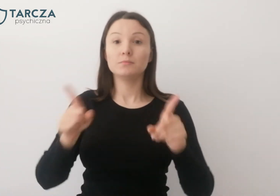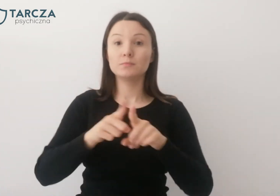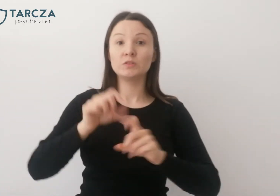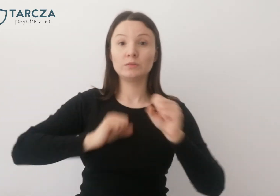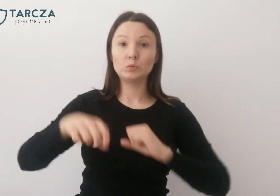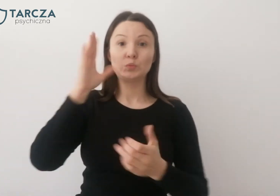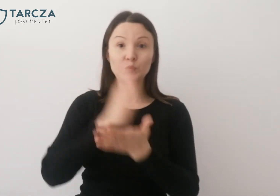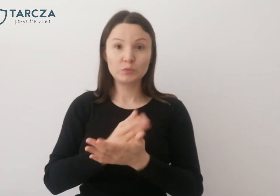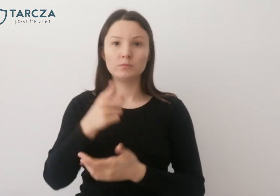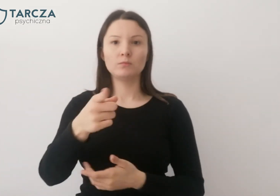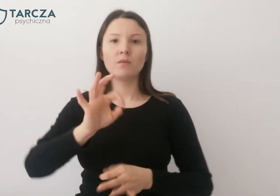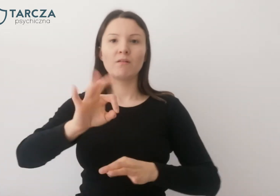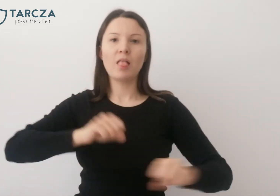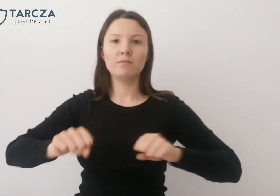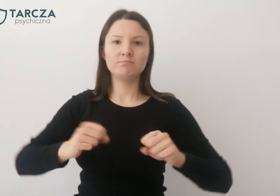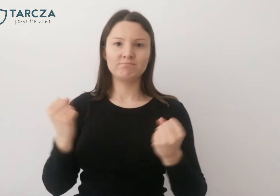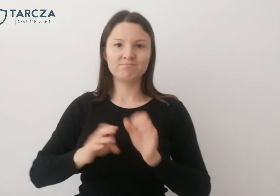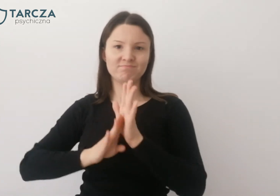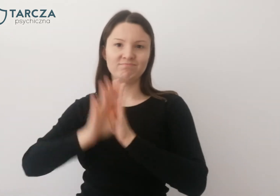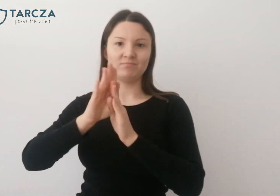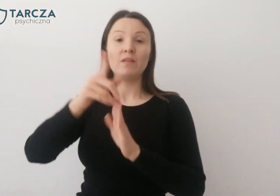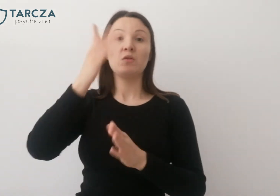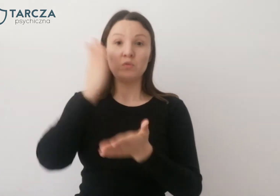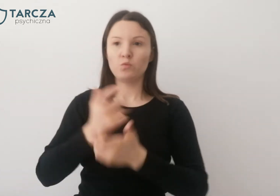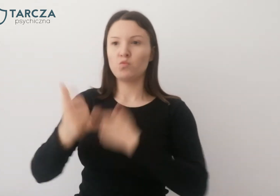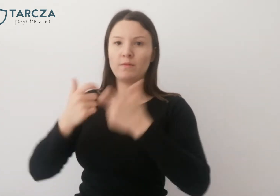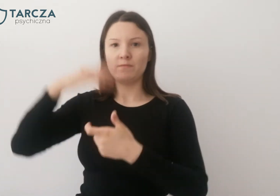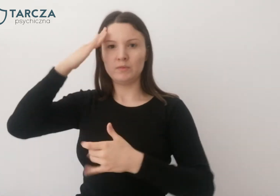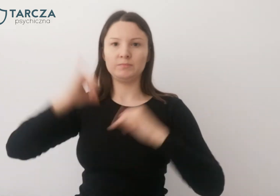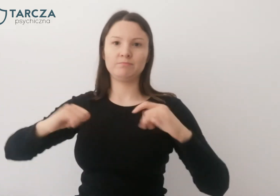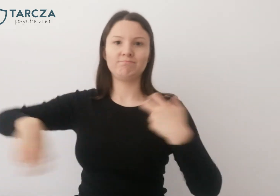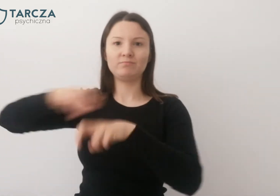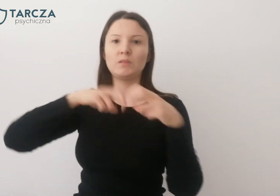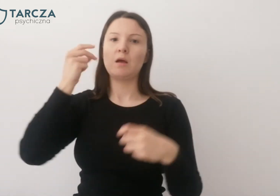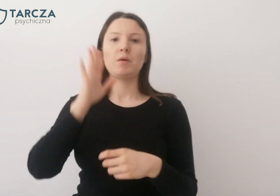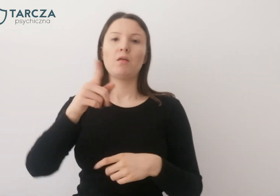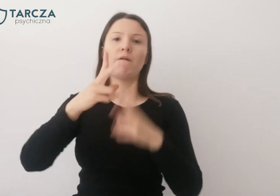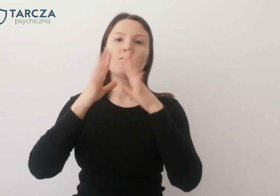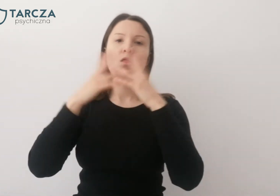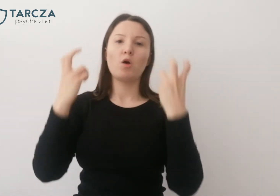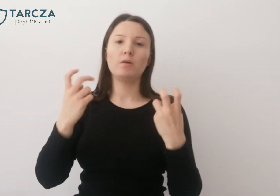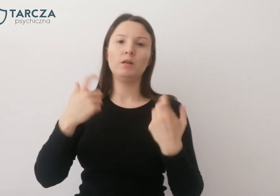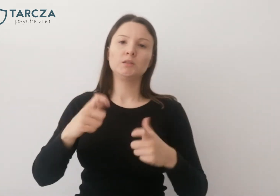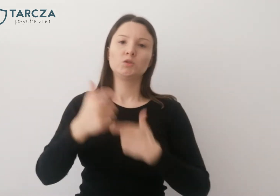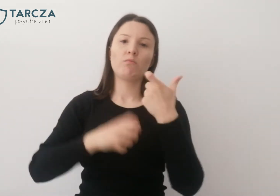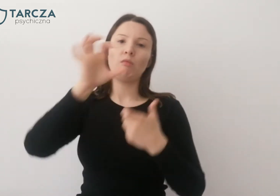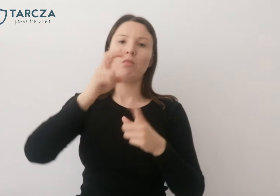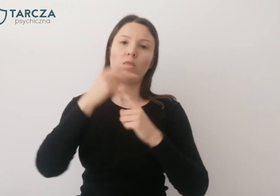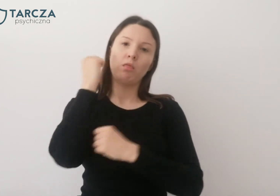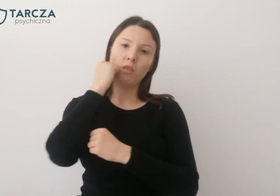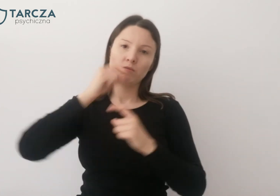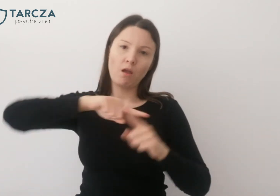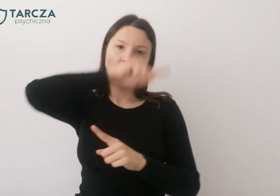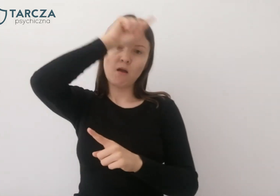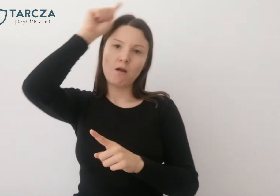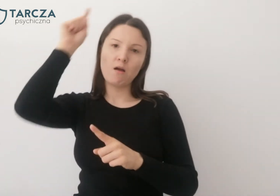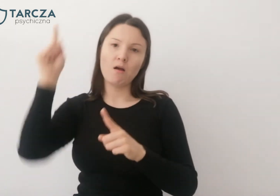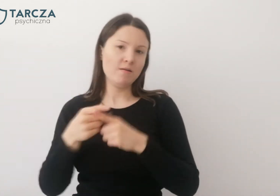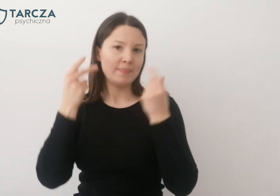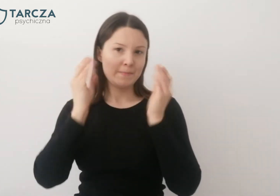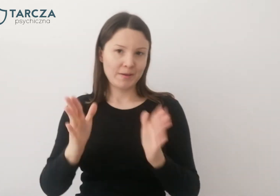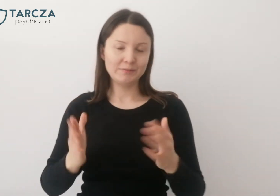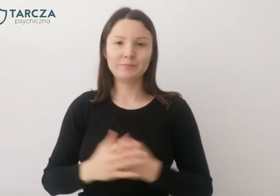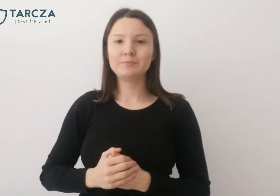Poczujesz wzrost energii, będziesz chciał zrobić więcej niż tylko siedzieć w domu i oglądać telewizję.